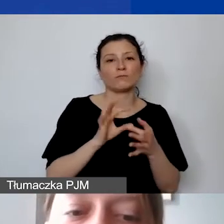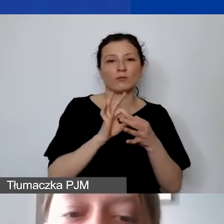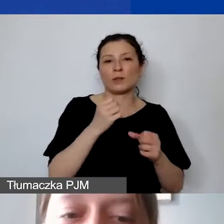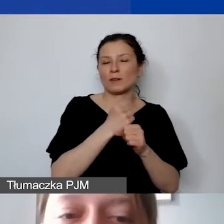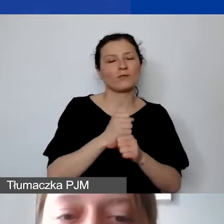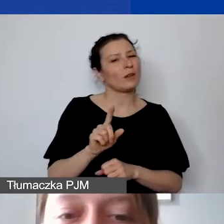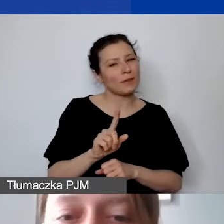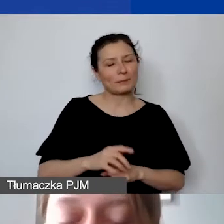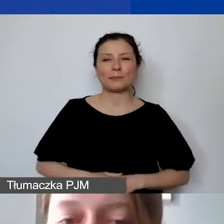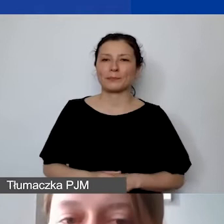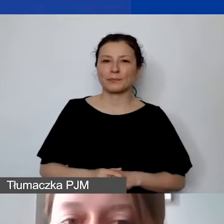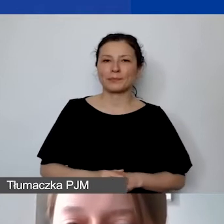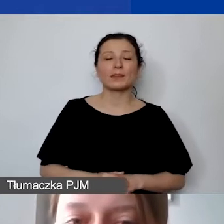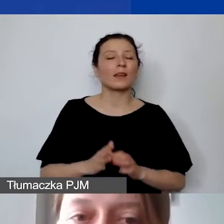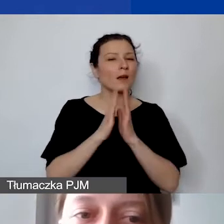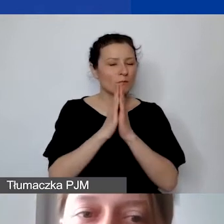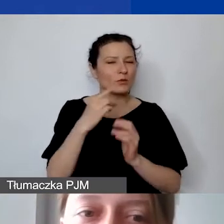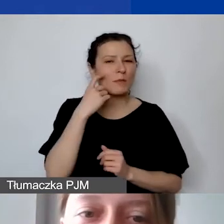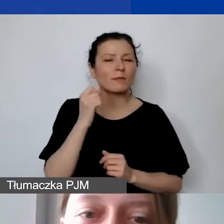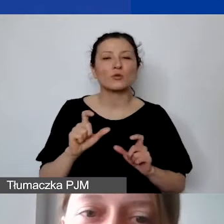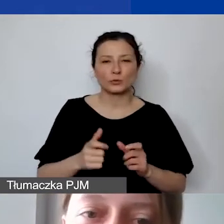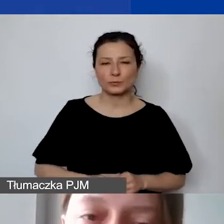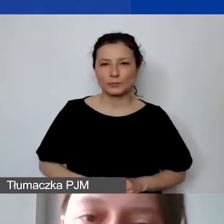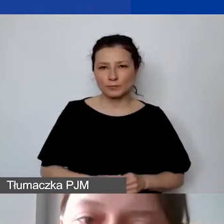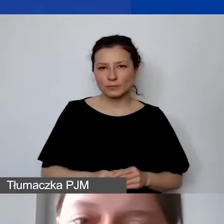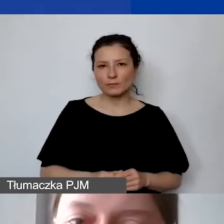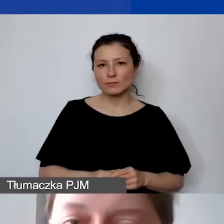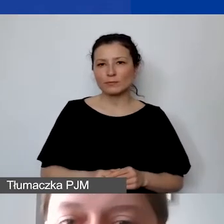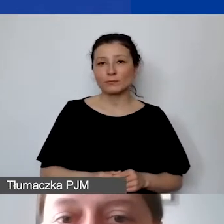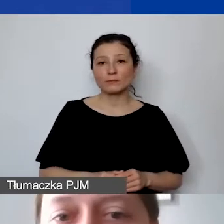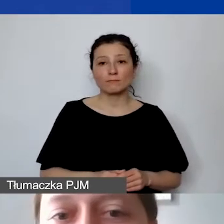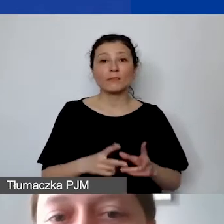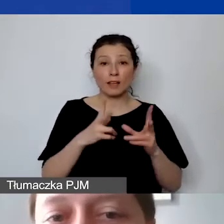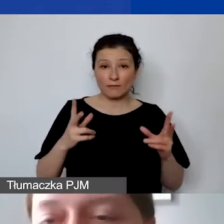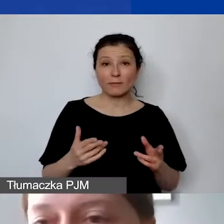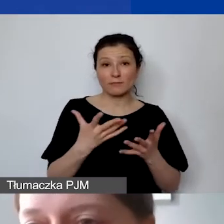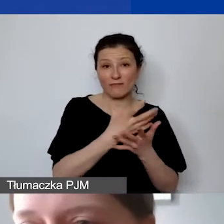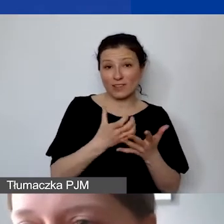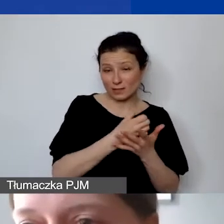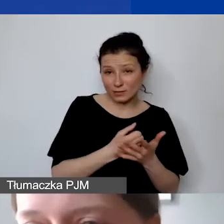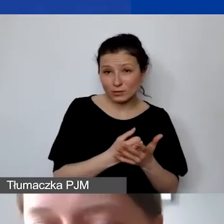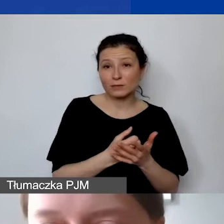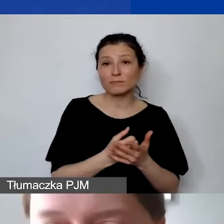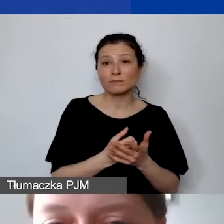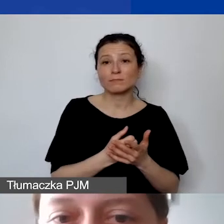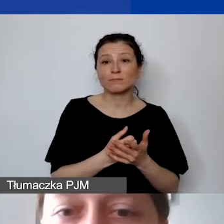Proszę pamiętać o tym, że w ramach wynagrodzenia kwalifikowane są wszystkie narzuty pracodawcy.